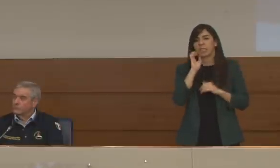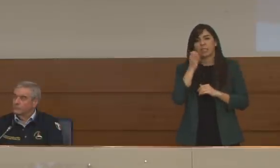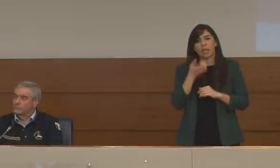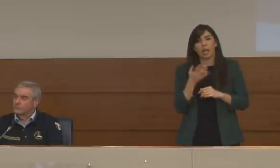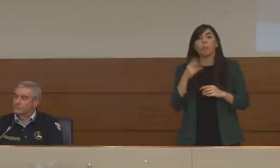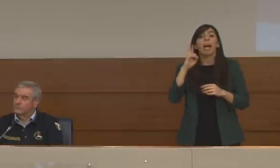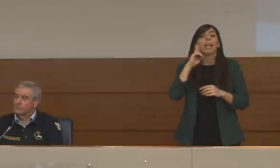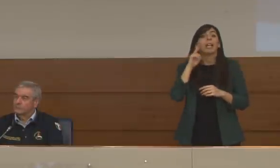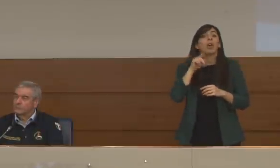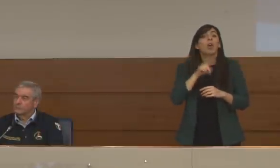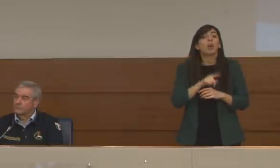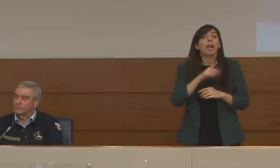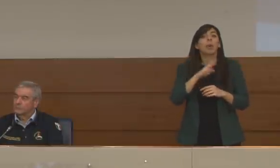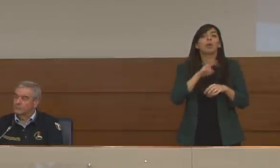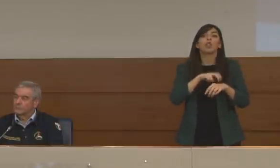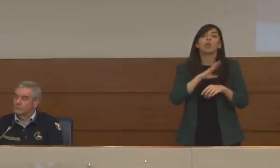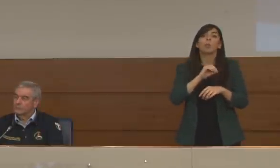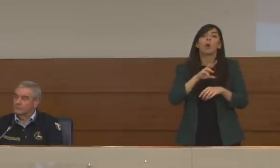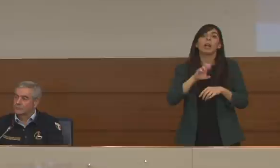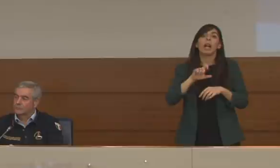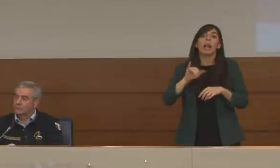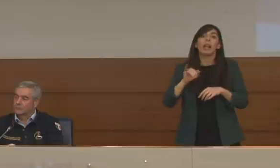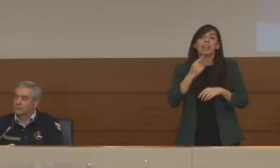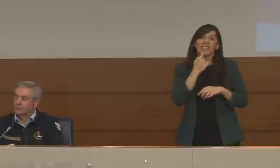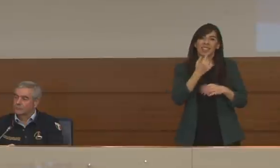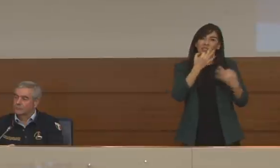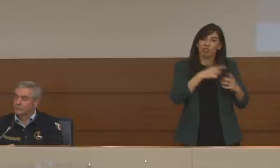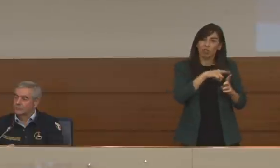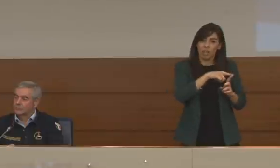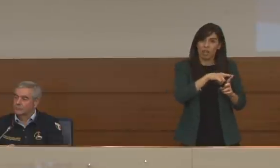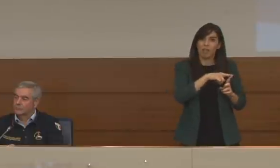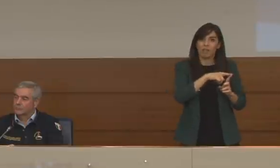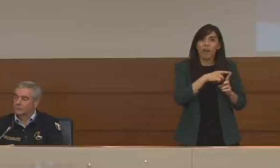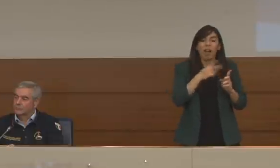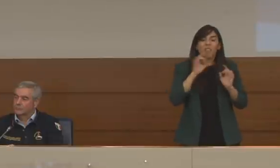virus è un virus che tre mesi e mezzo fa non era neanche sui libri di virologia.